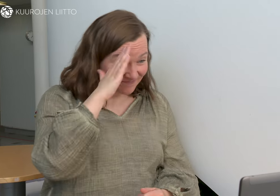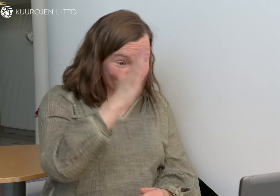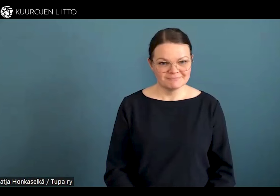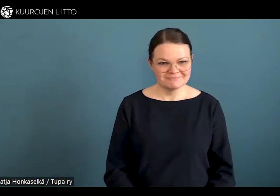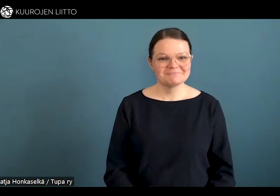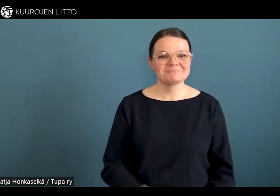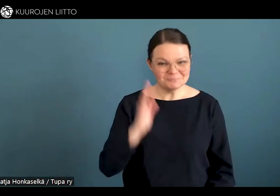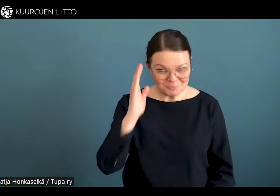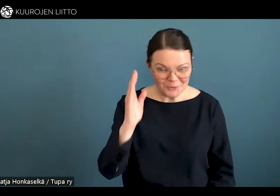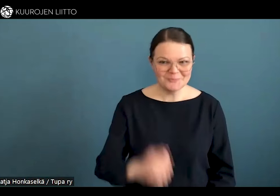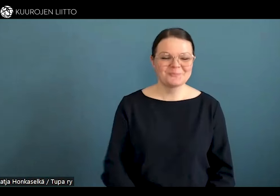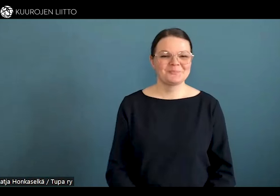Hei vaan! -Moi!